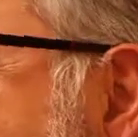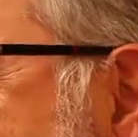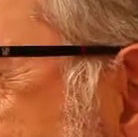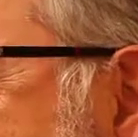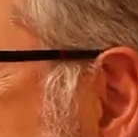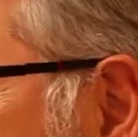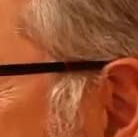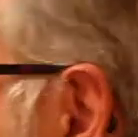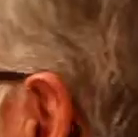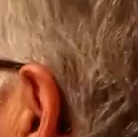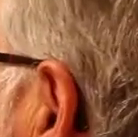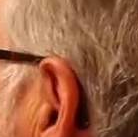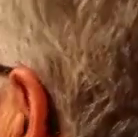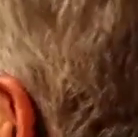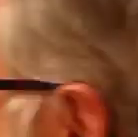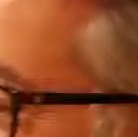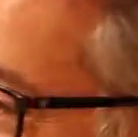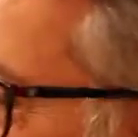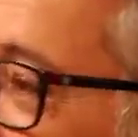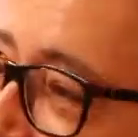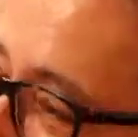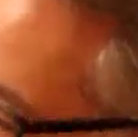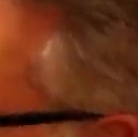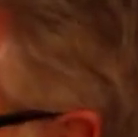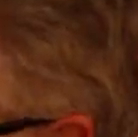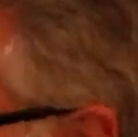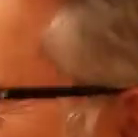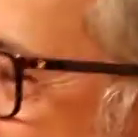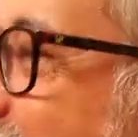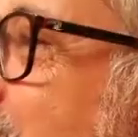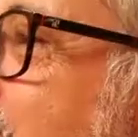de hacerte una pregunta, y ahora como estamos casi en familia te la tengo que hacer.